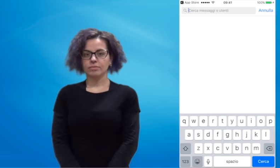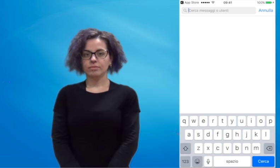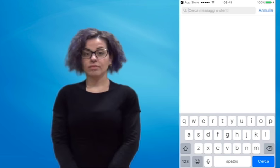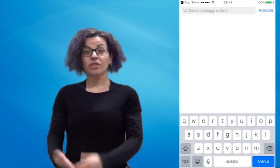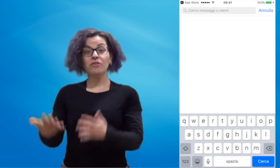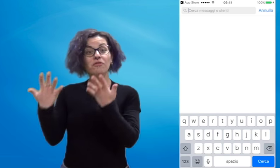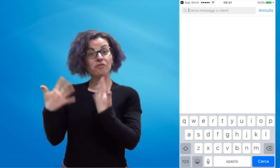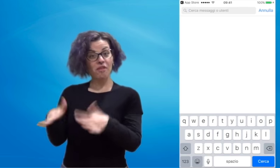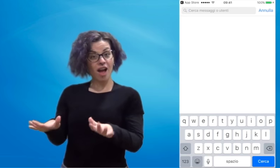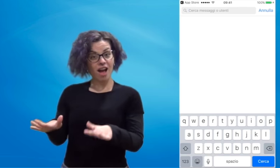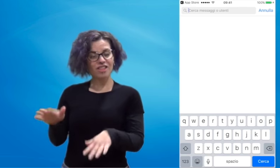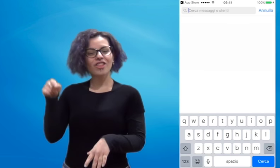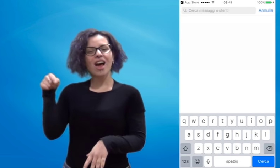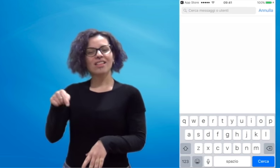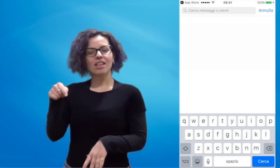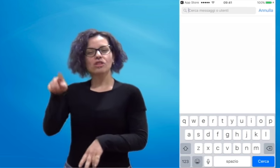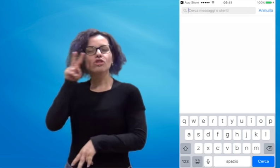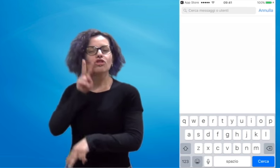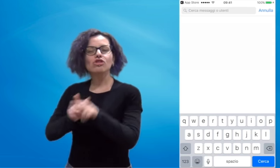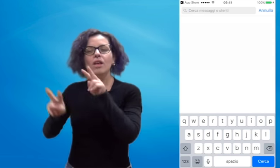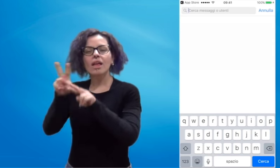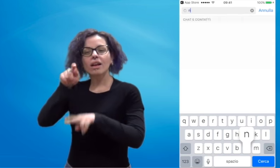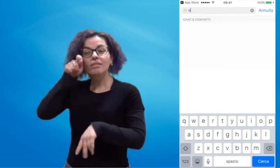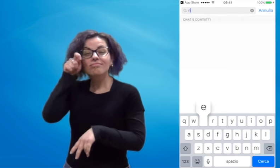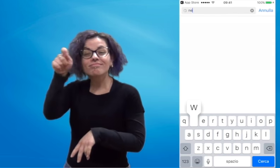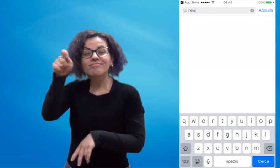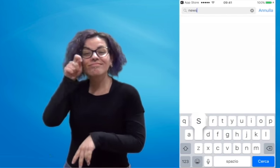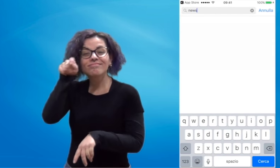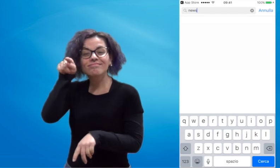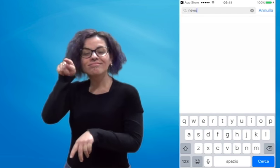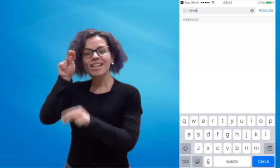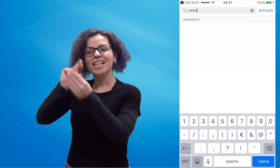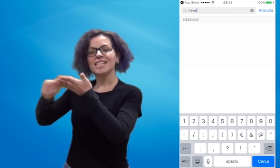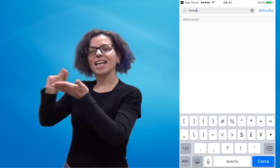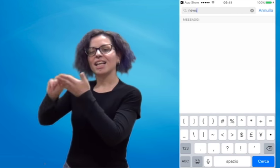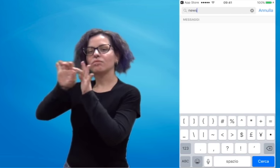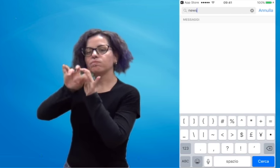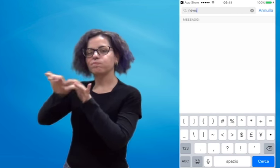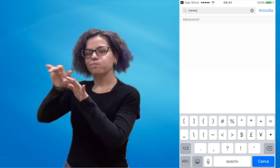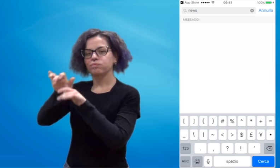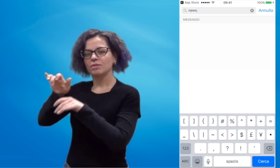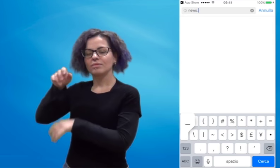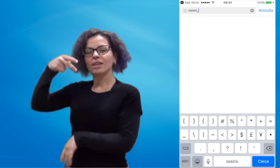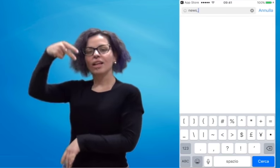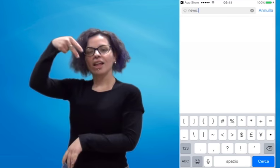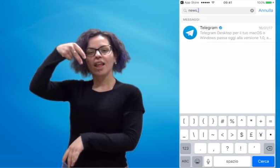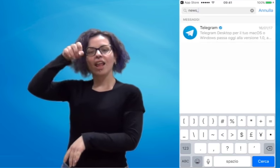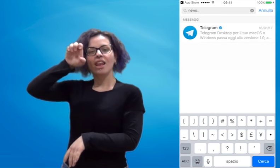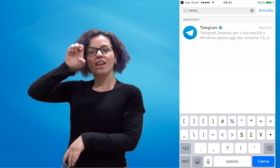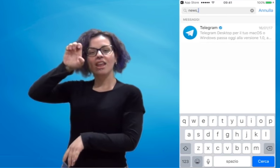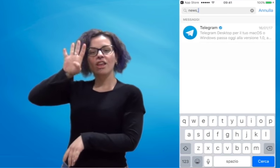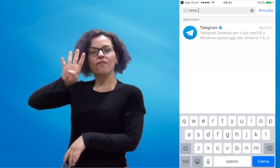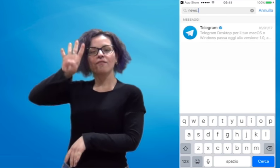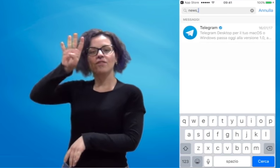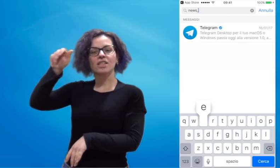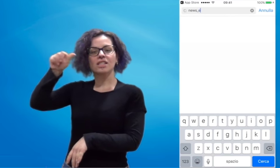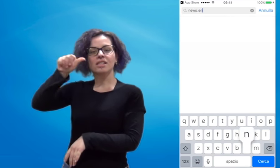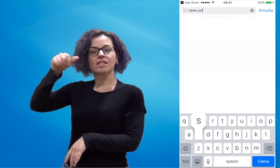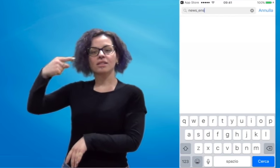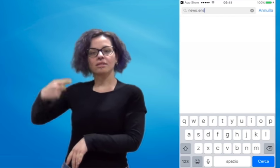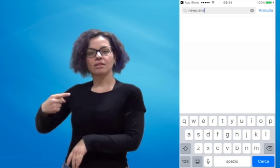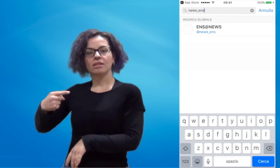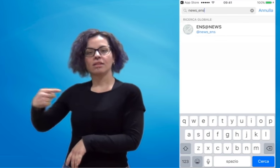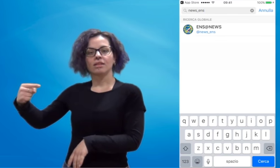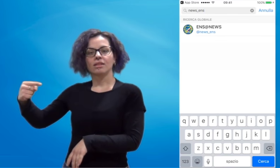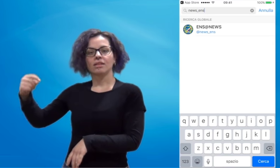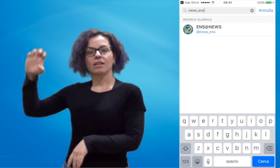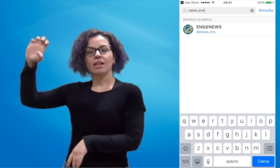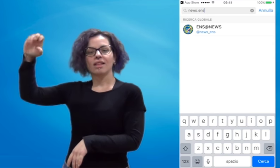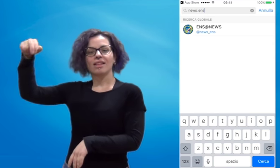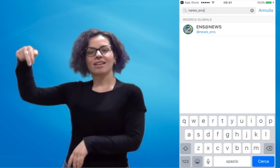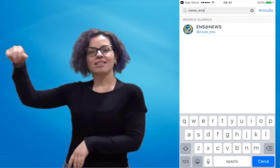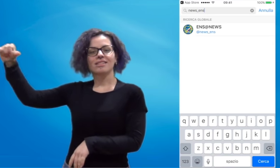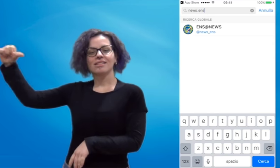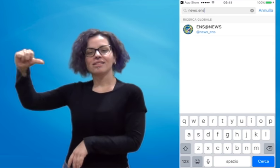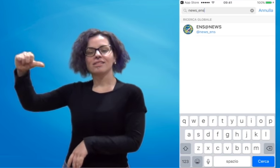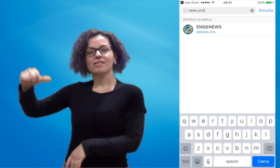ora nel campo cerca scriviamo la seguente parola: news_ens